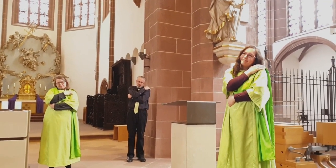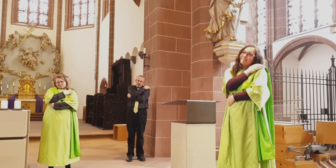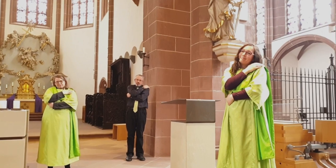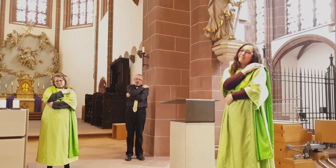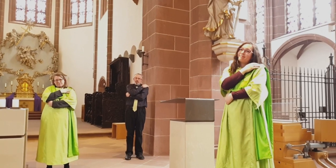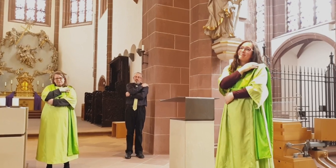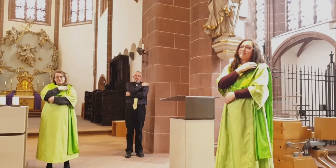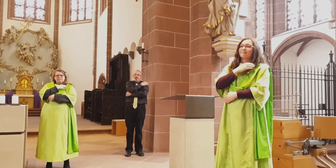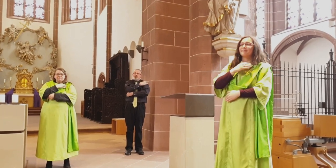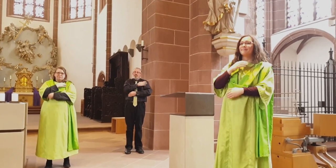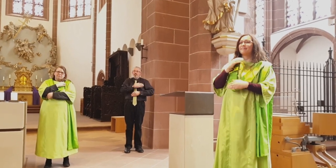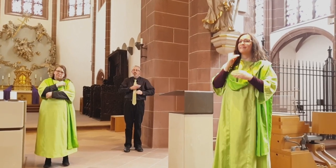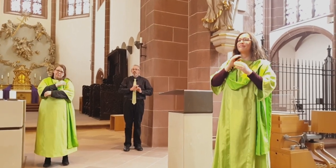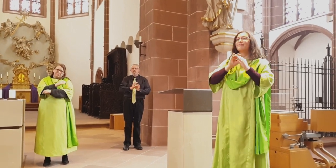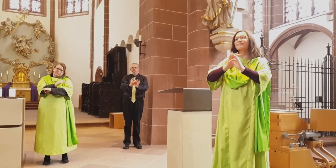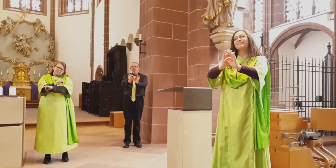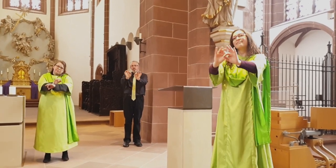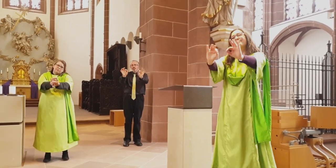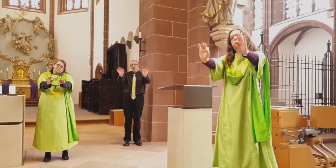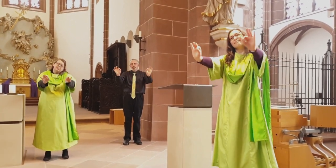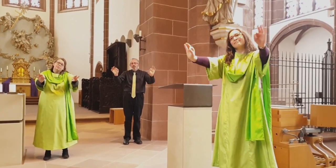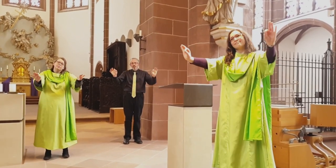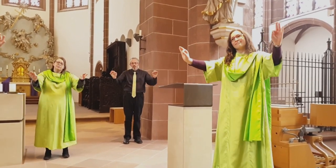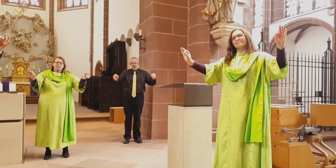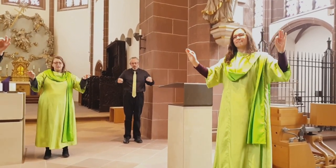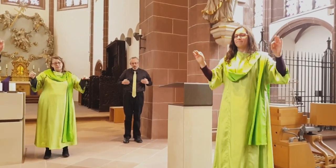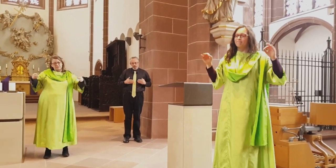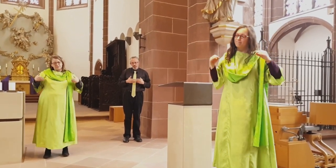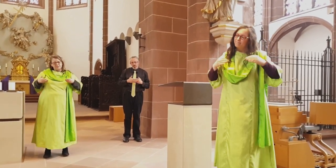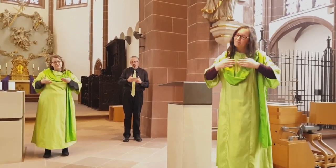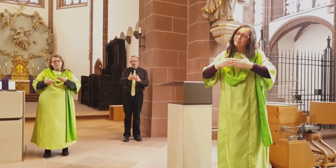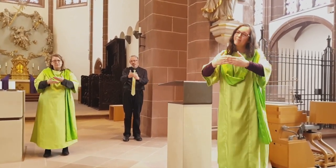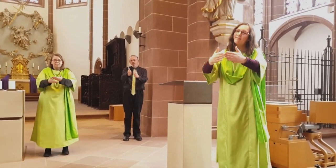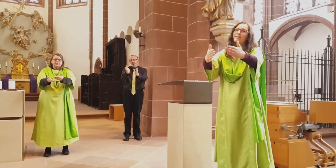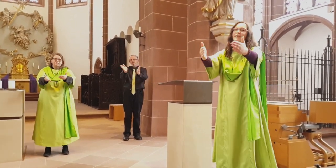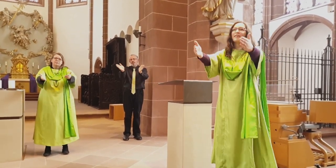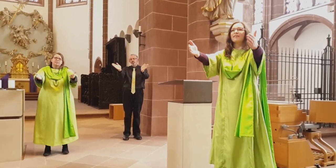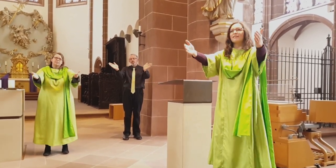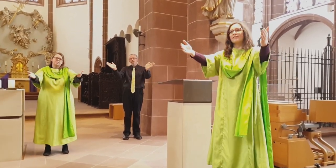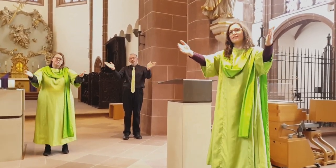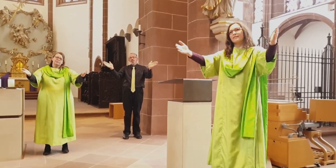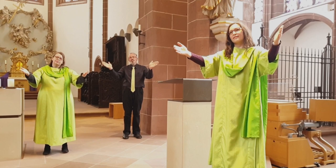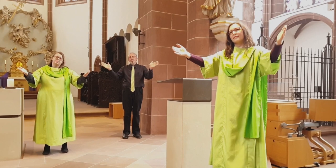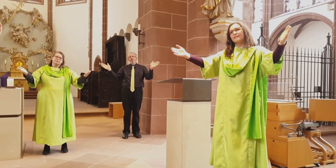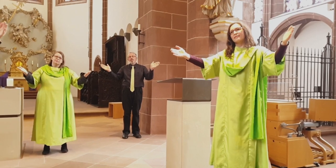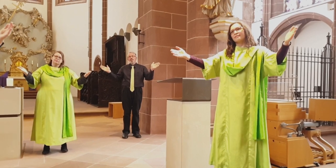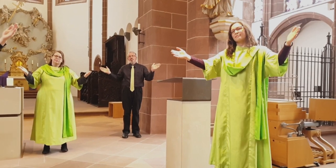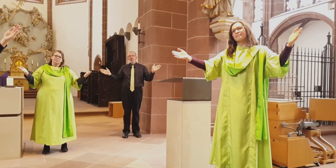Ich möchte offen sein für alles,